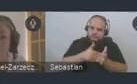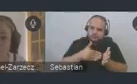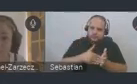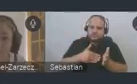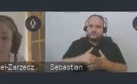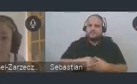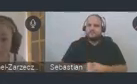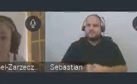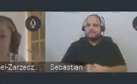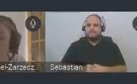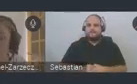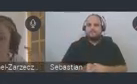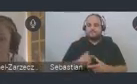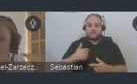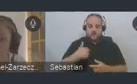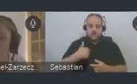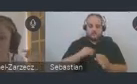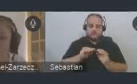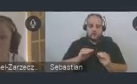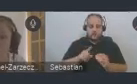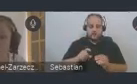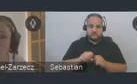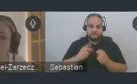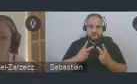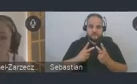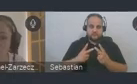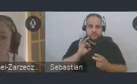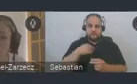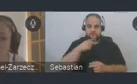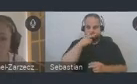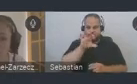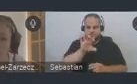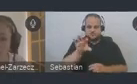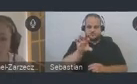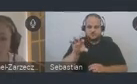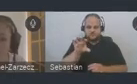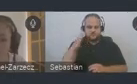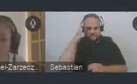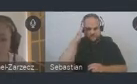Z perspektywy trenera to też jest ważne, bo on sobie diagnozuje oczekiwania,